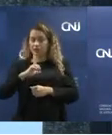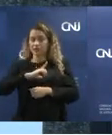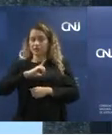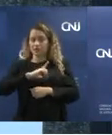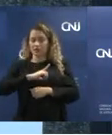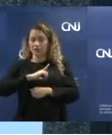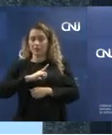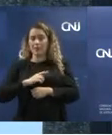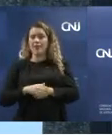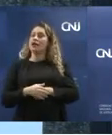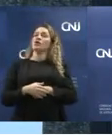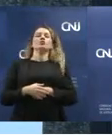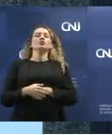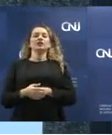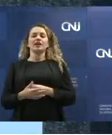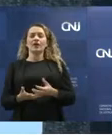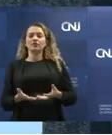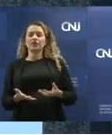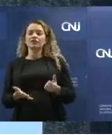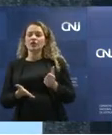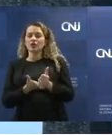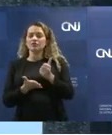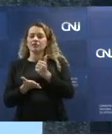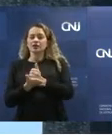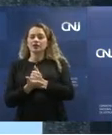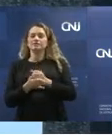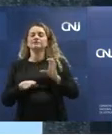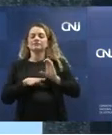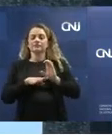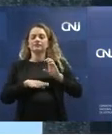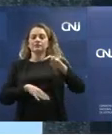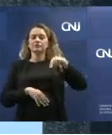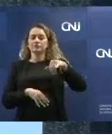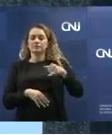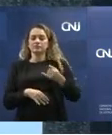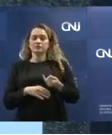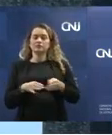O Conselho Federal, aqui também representado, como já destaquei,